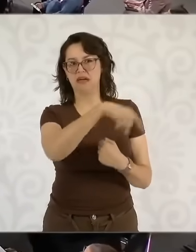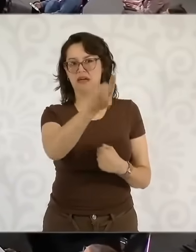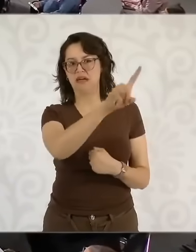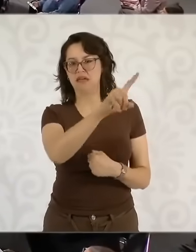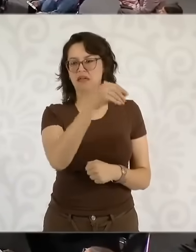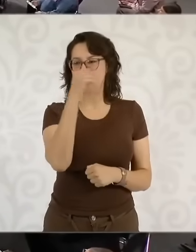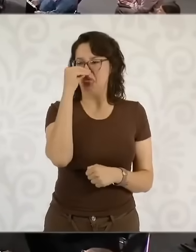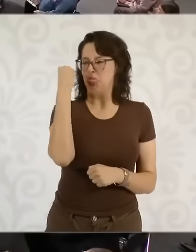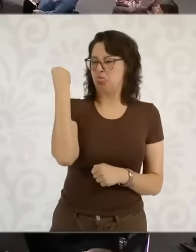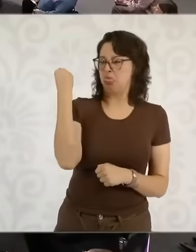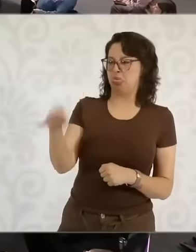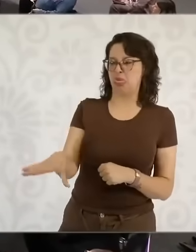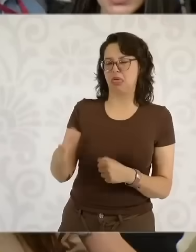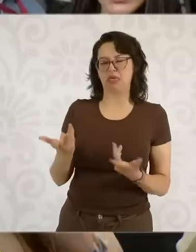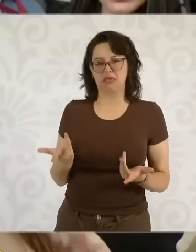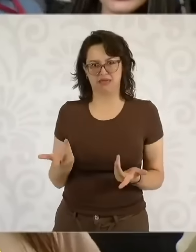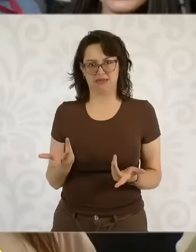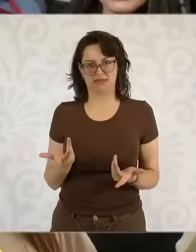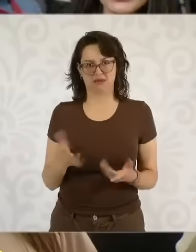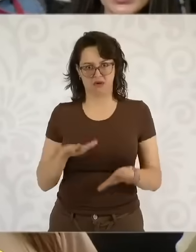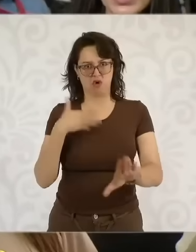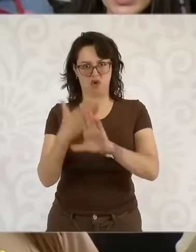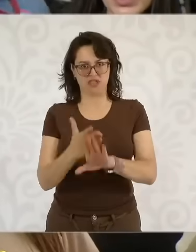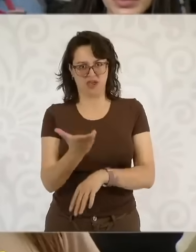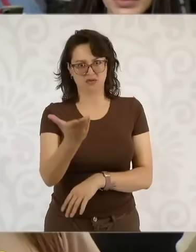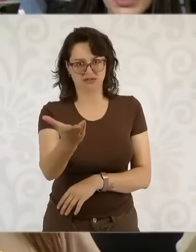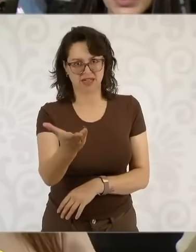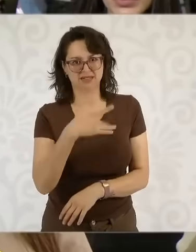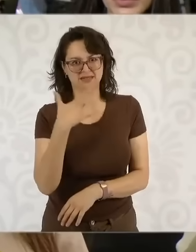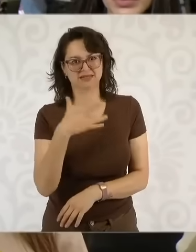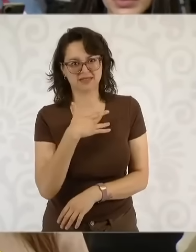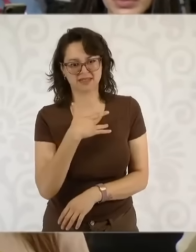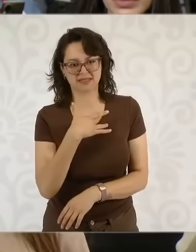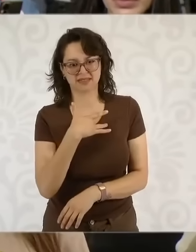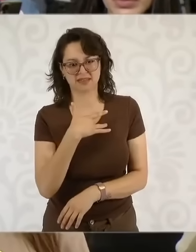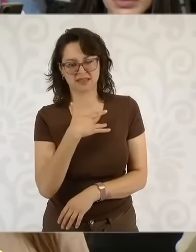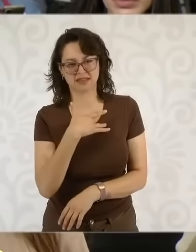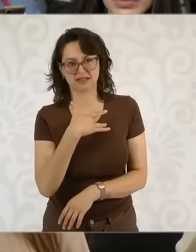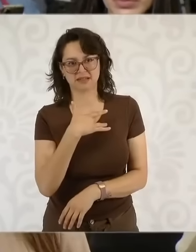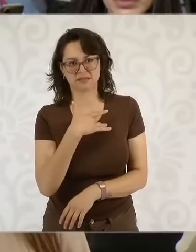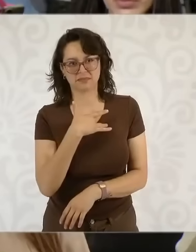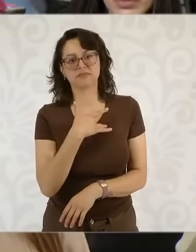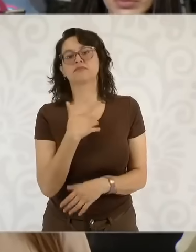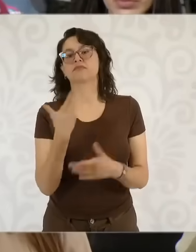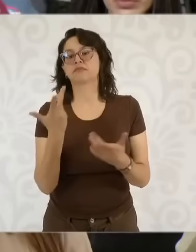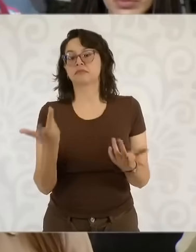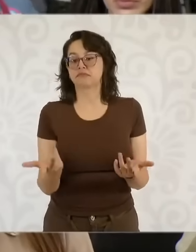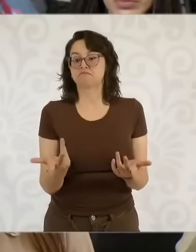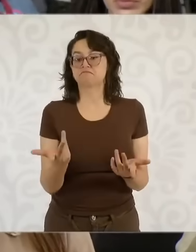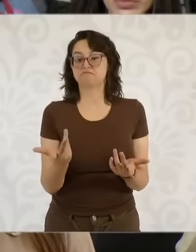en Los Ángeles y en Estados Unidos y en este mismo sentido ¿tiene caso una reunión con el